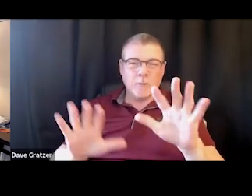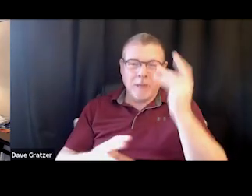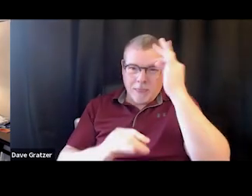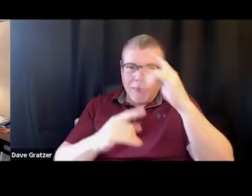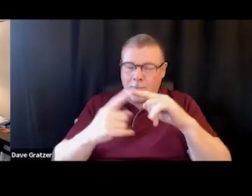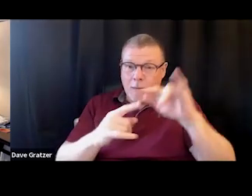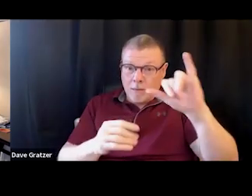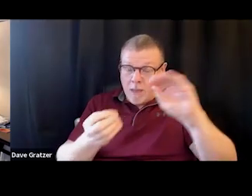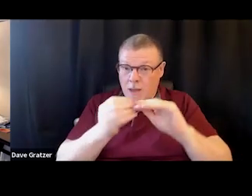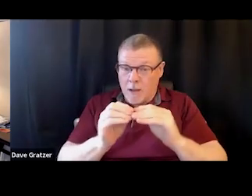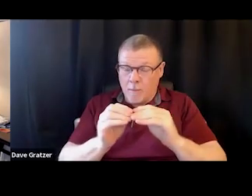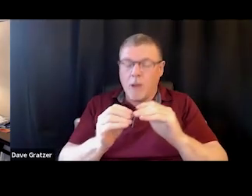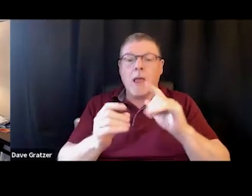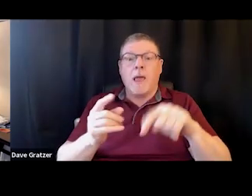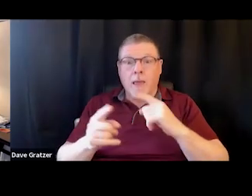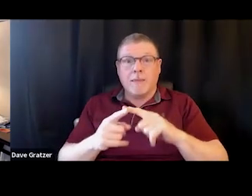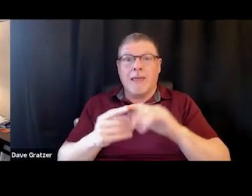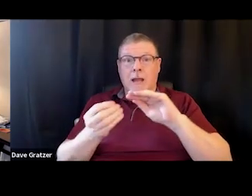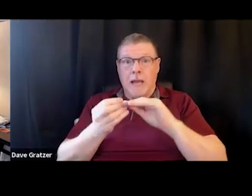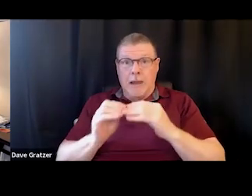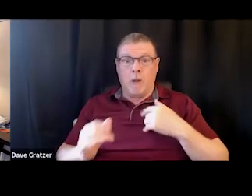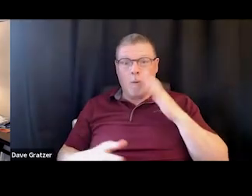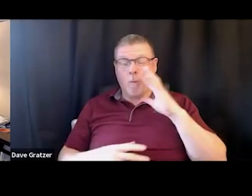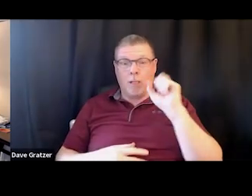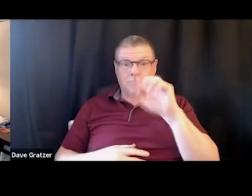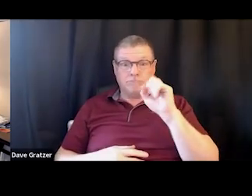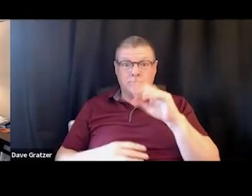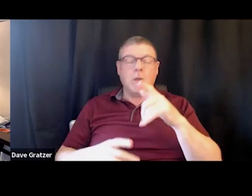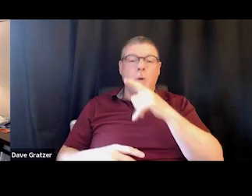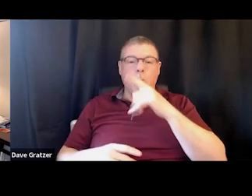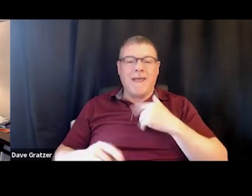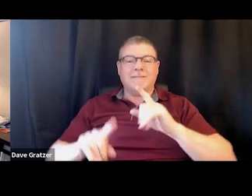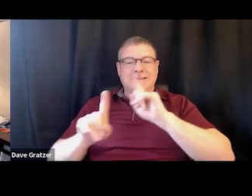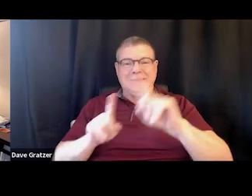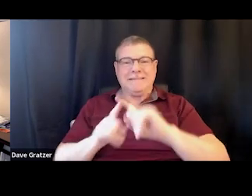y luego piensen en las tasas de las que vamos a hablar de personas que han sufrido lesiones cerebrales.